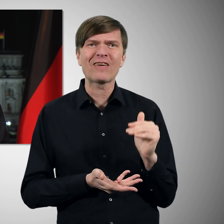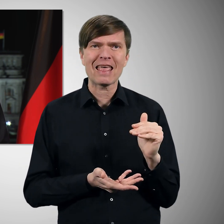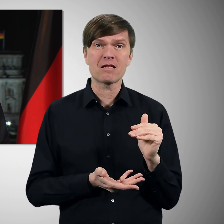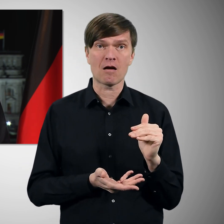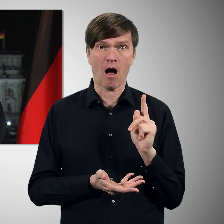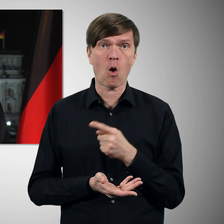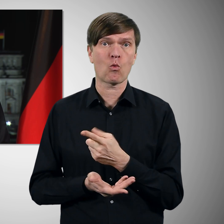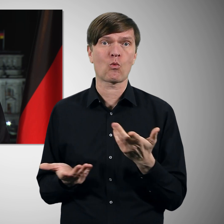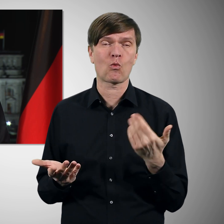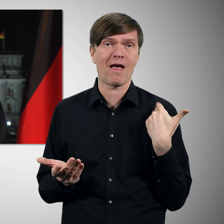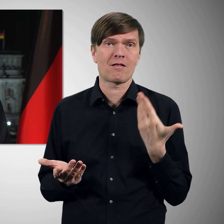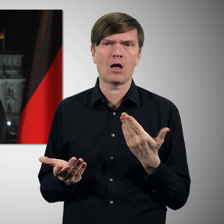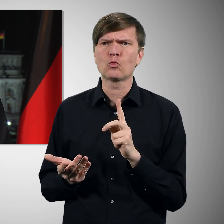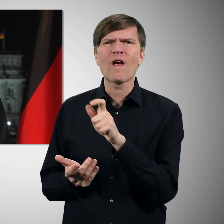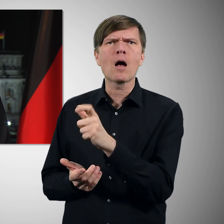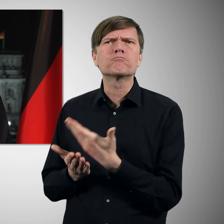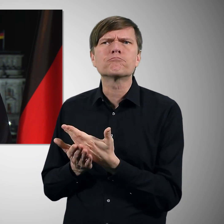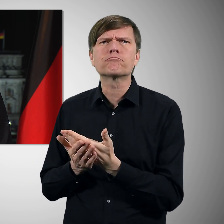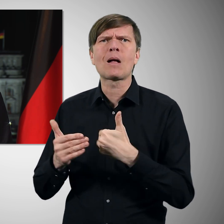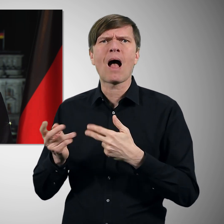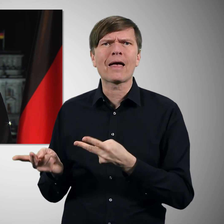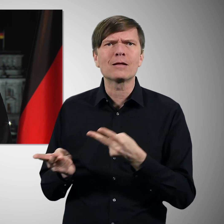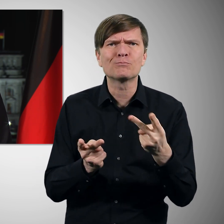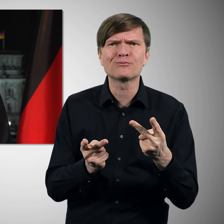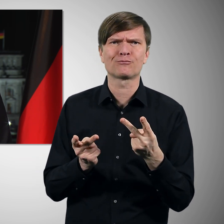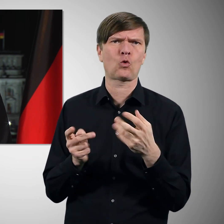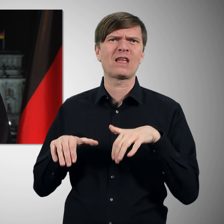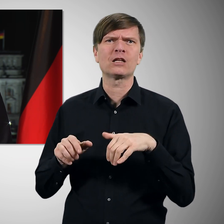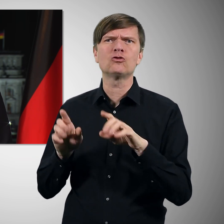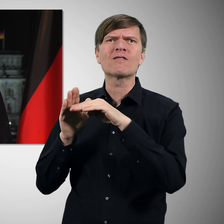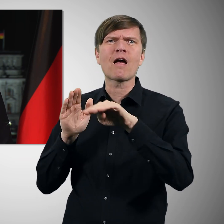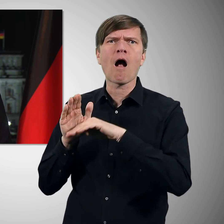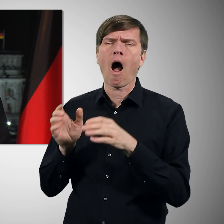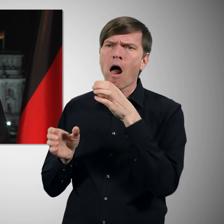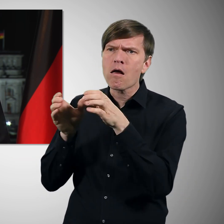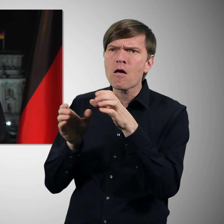Die Pakete ausfahren oder Supermarktregale einräumen. Die vorher ihre Kinder zur Schule bringen